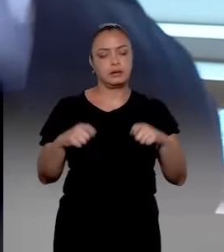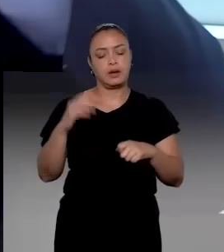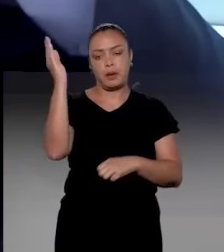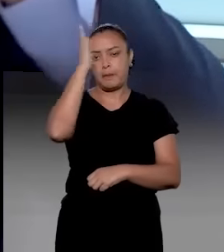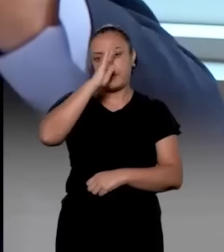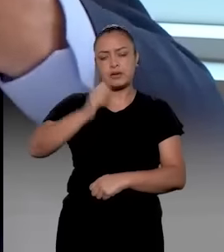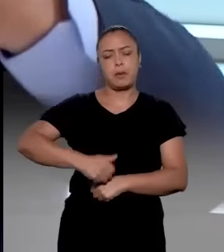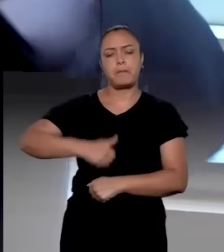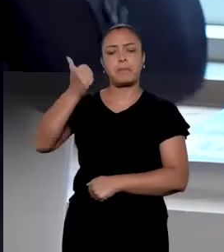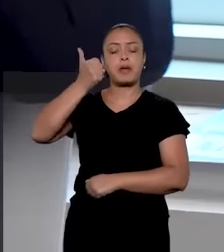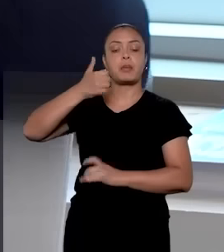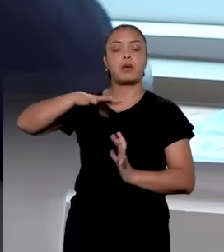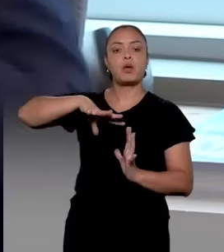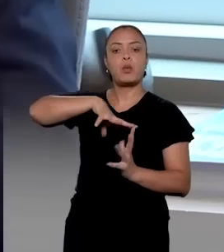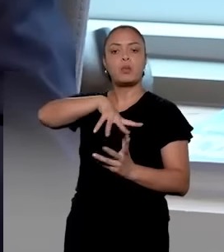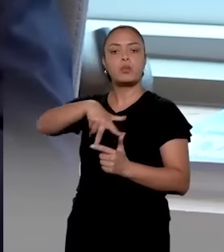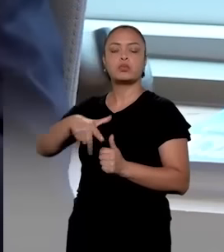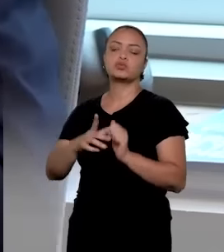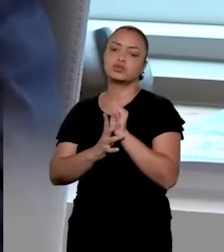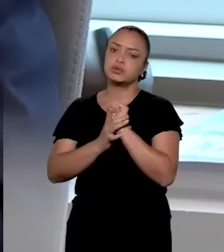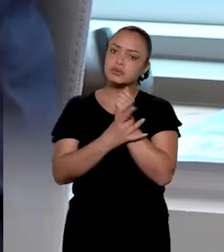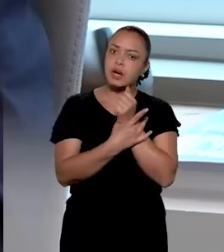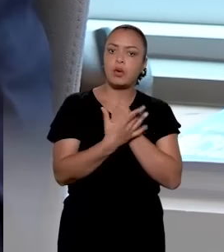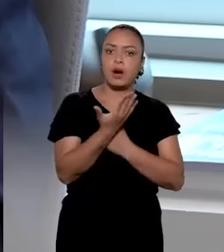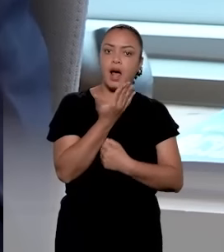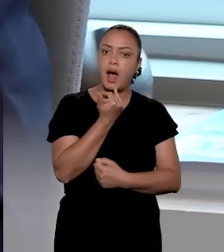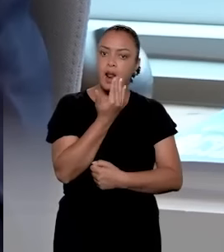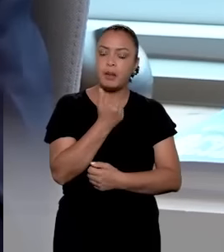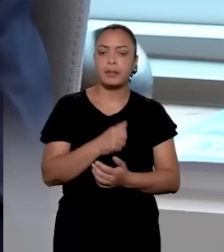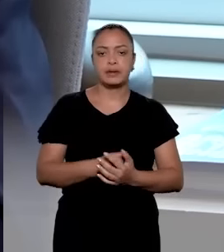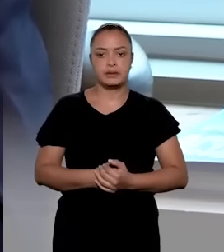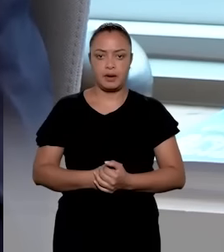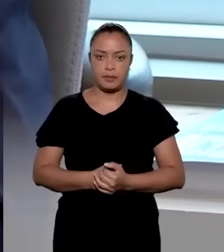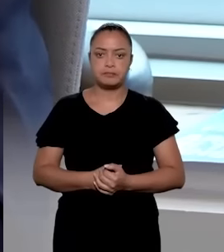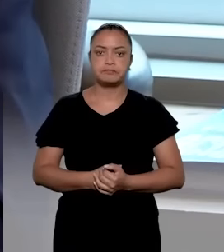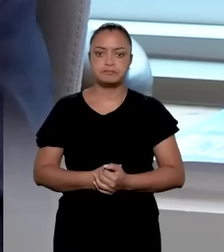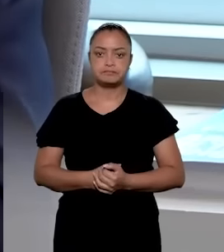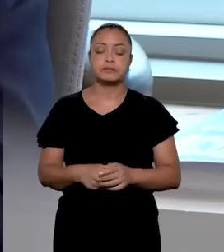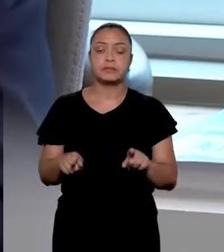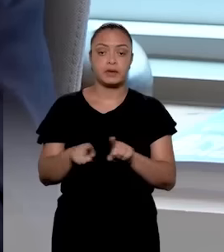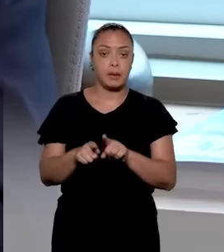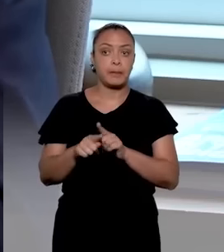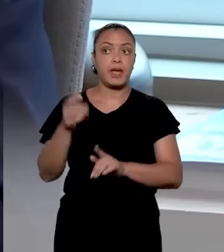vai dar ao Brasil uma condição de ser o campeão mundial da segurança alimentar, campeão mundial